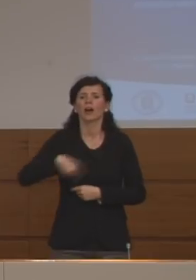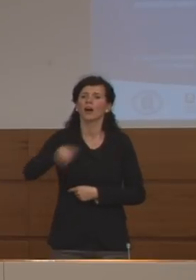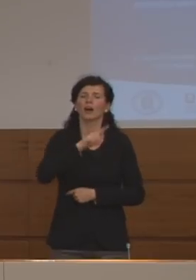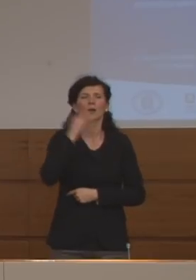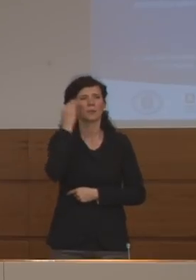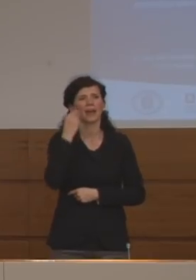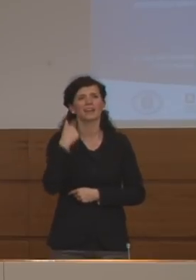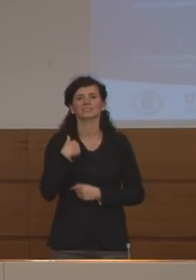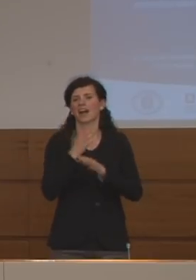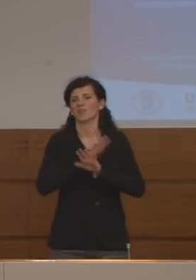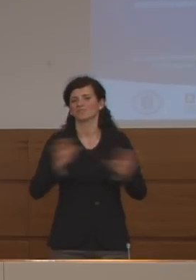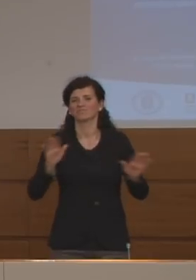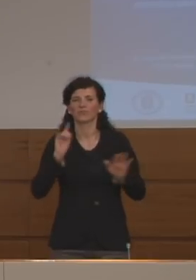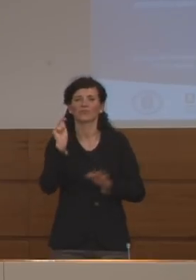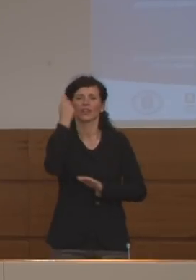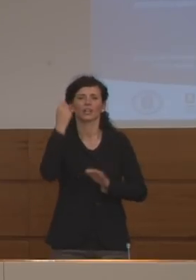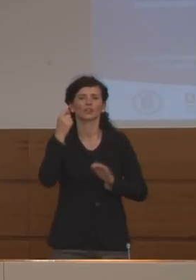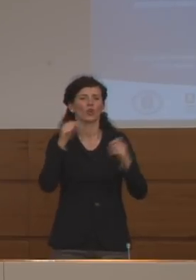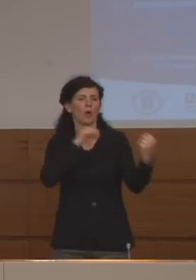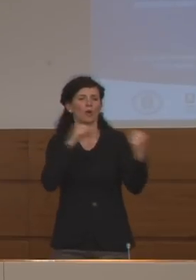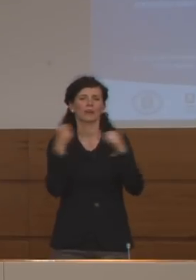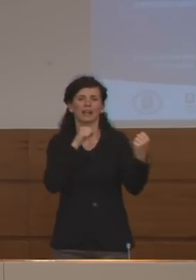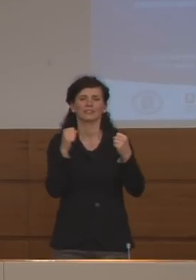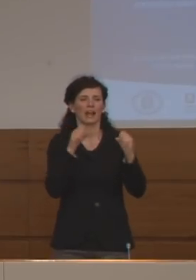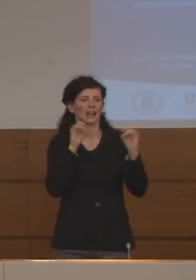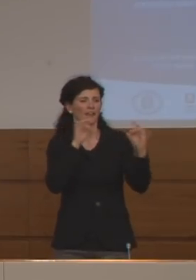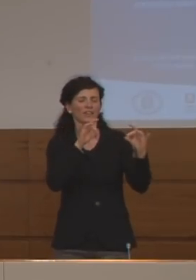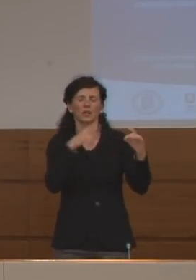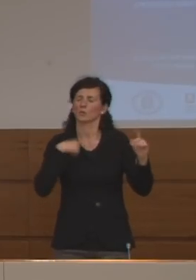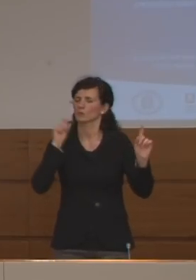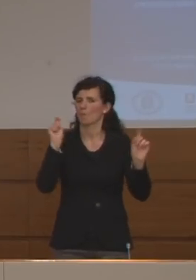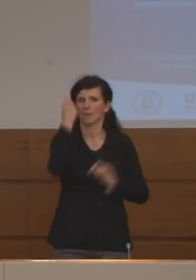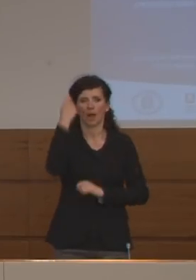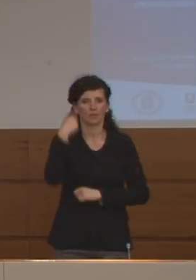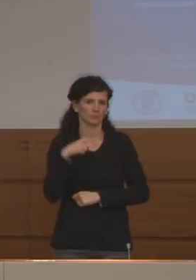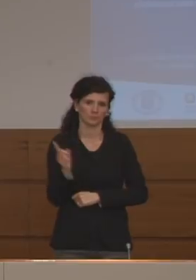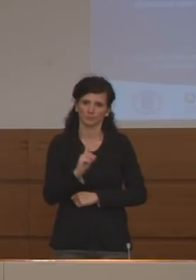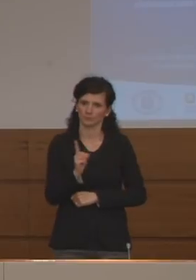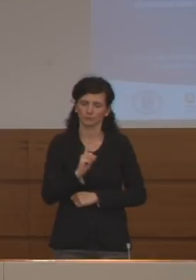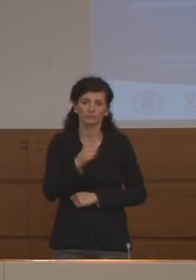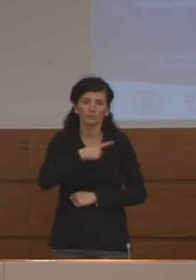battaglia contro il virus. Dobbiamo continuare ad adottare